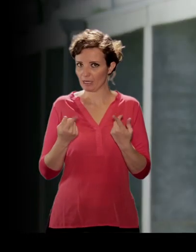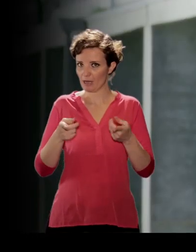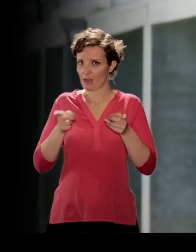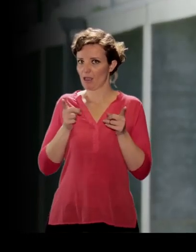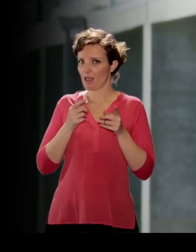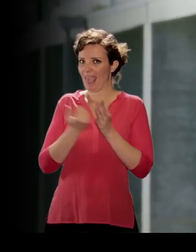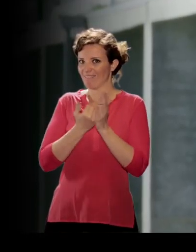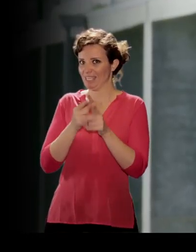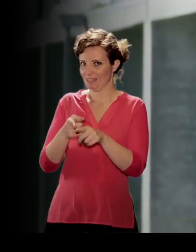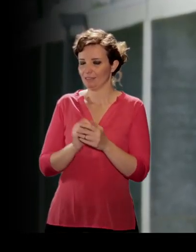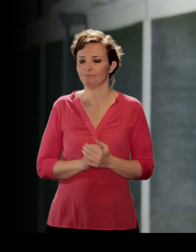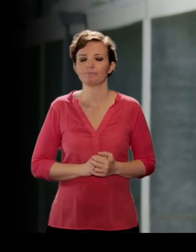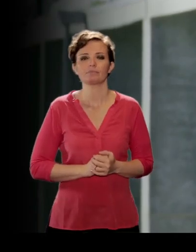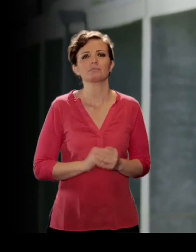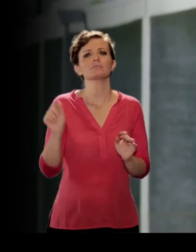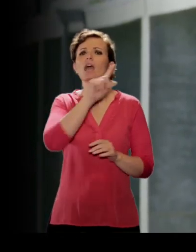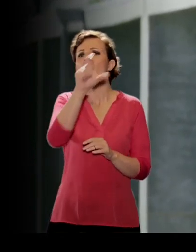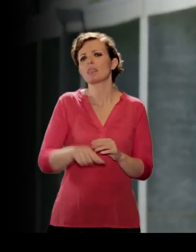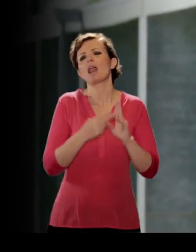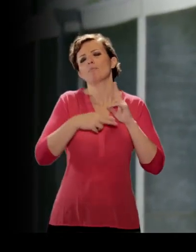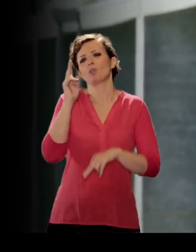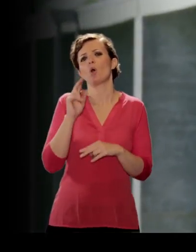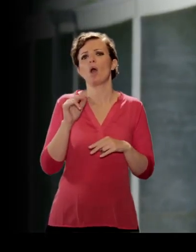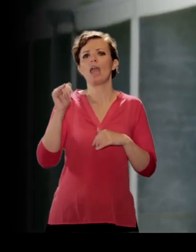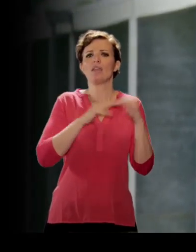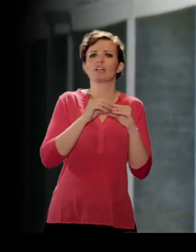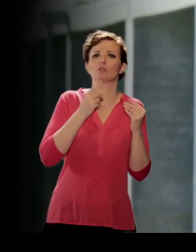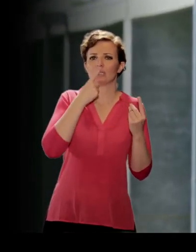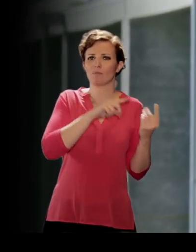In Italia si realizzano soprattutto infrastrutture di trasporto